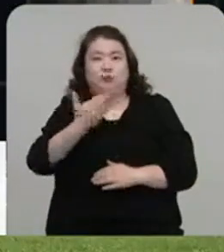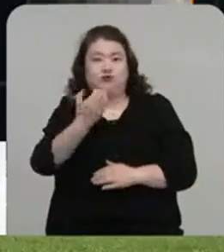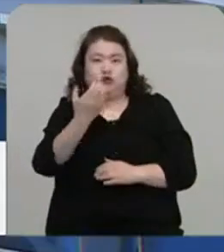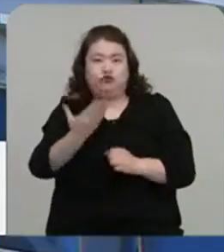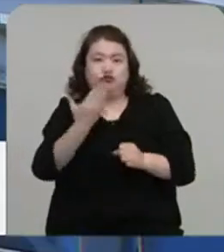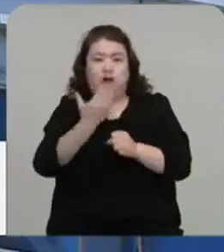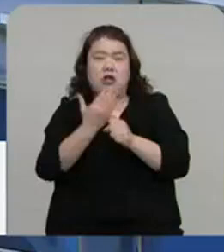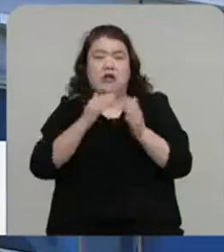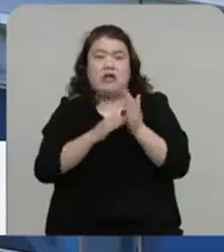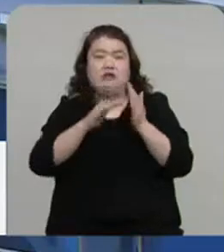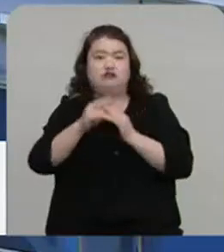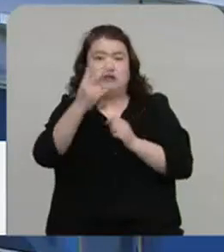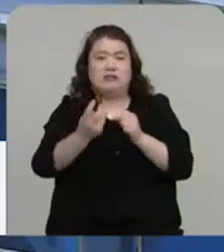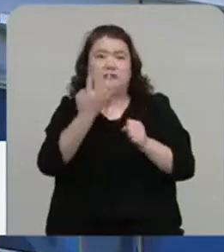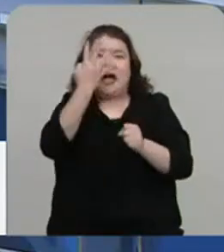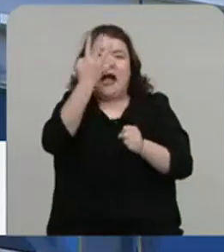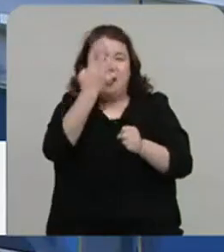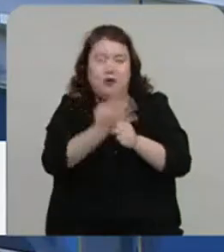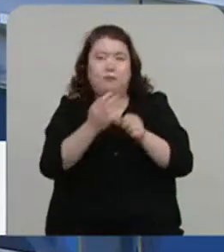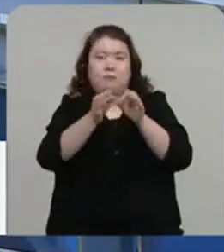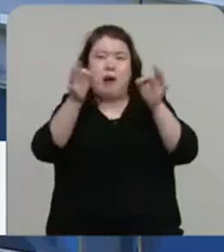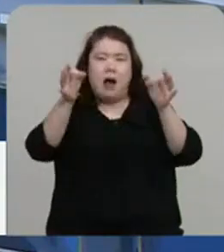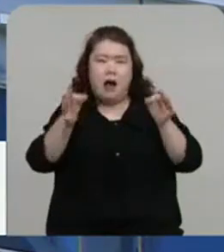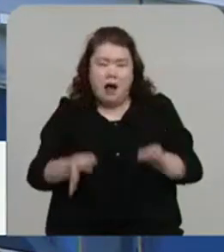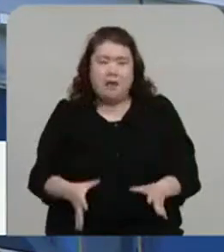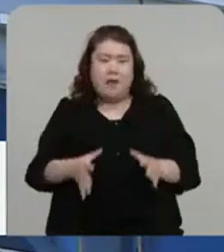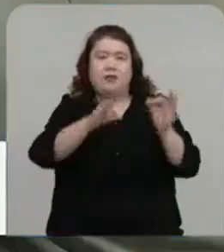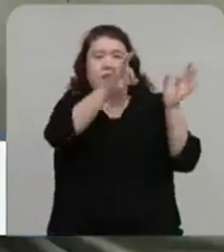이후 24년 만이라고 밝혔습니다.